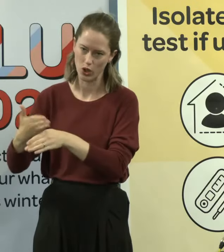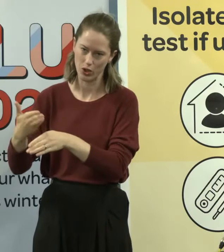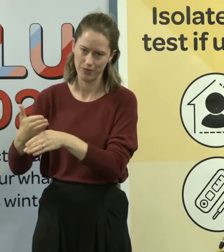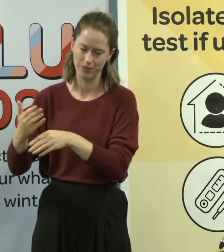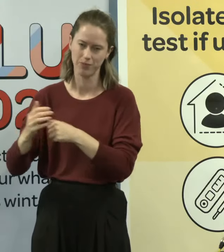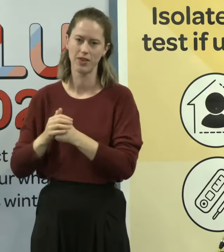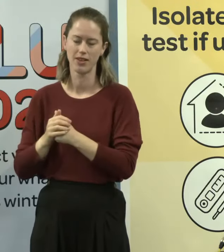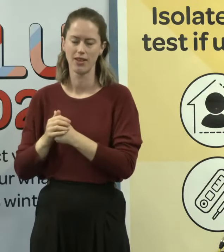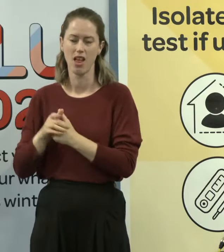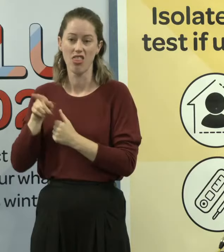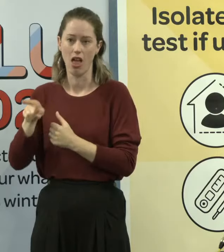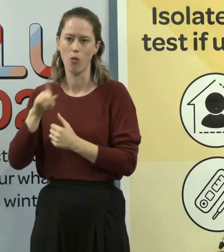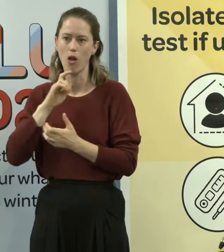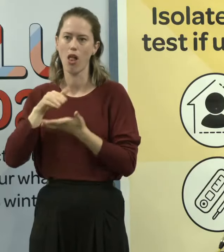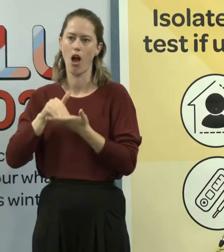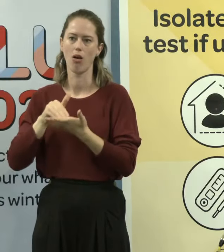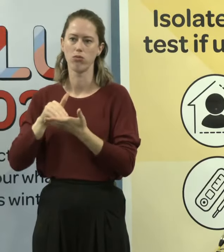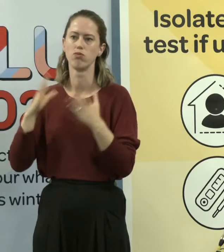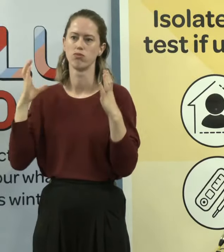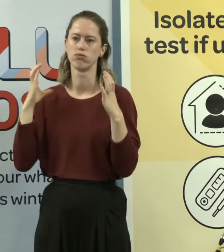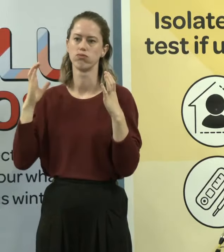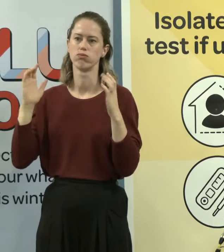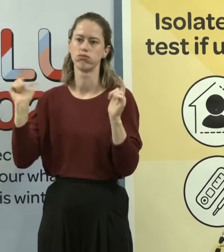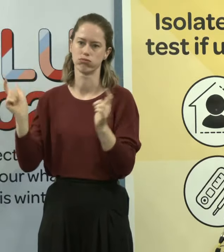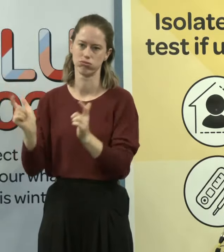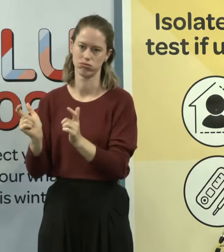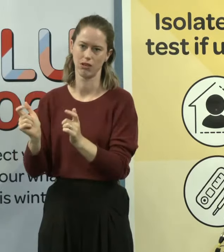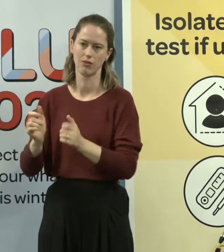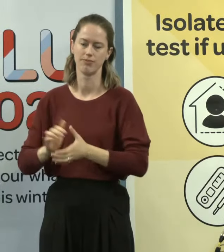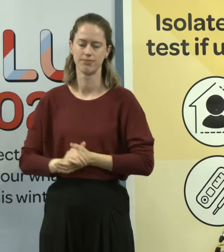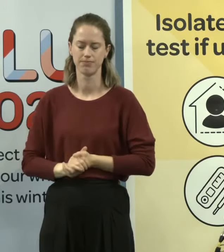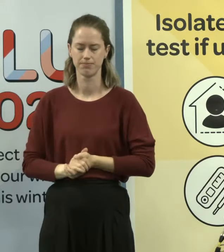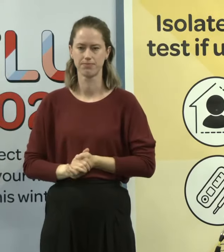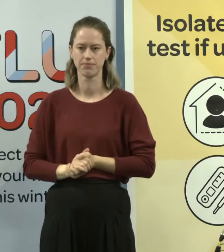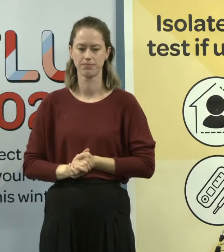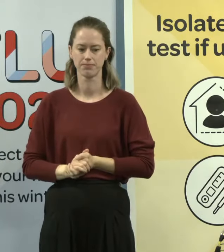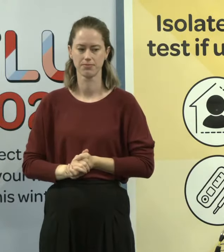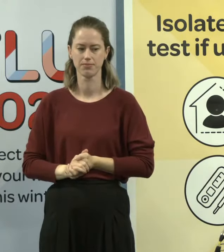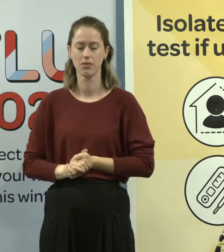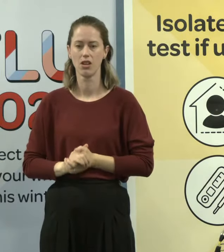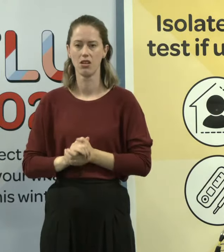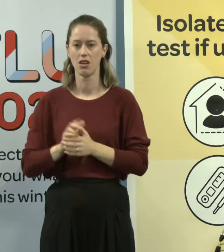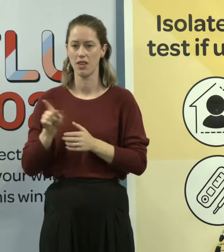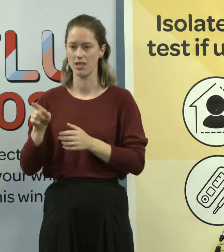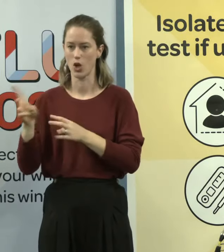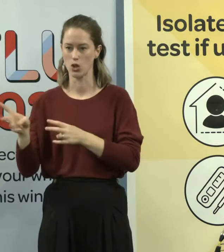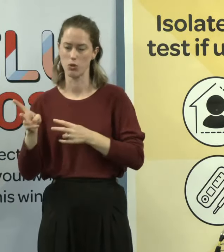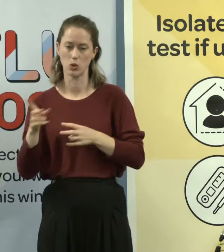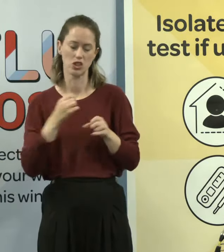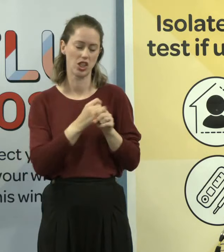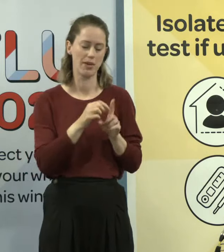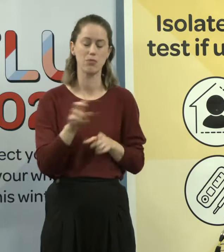tata ratou hoapaki ranei na te